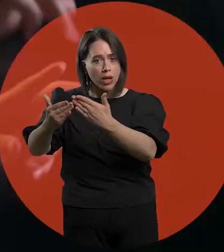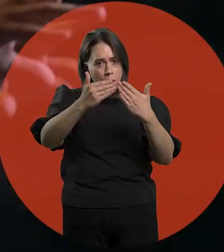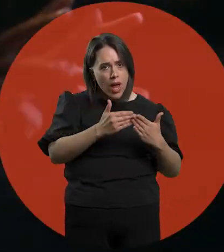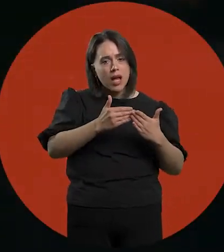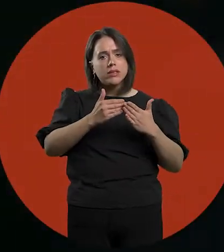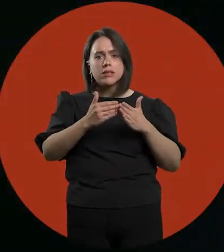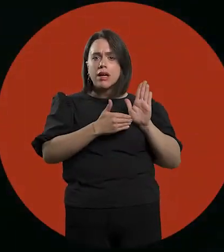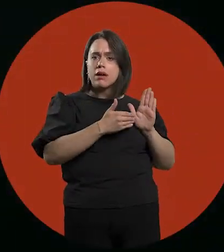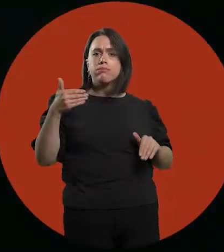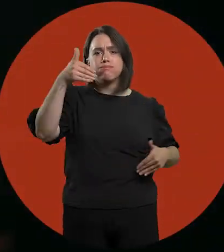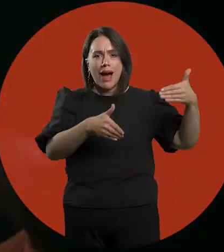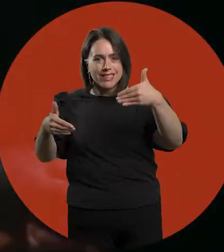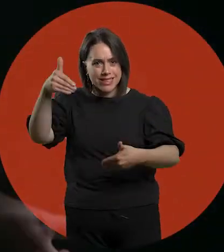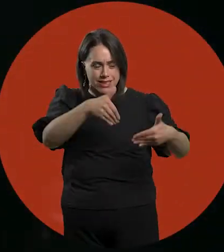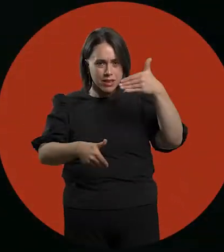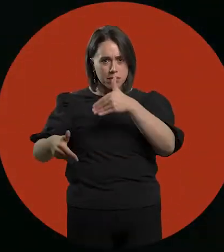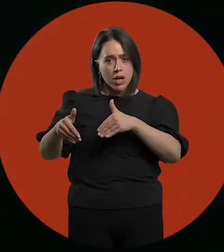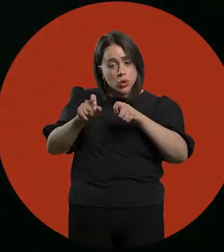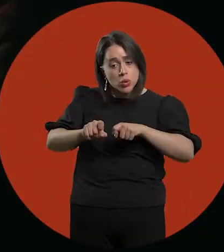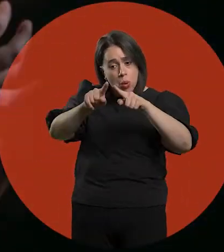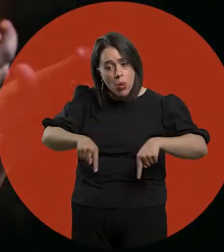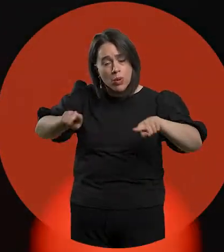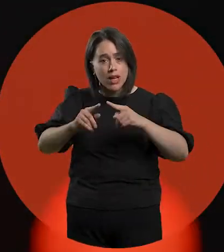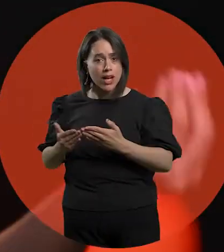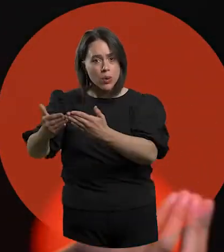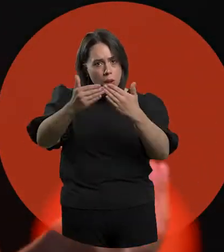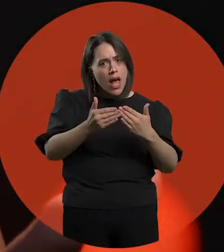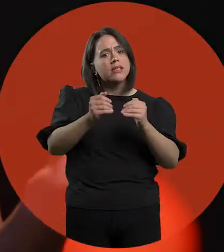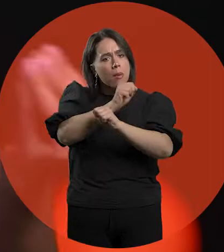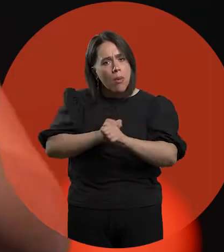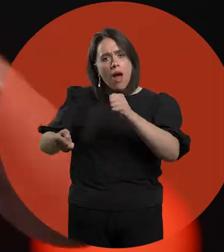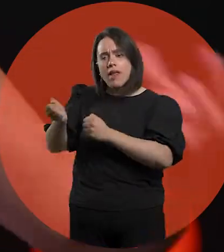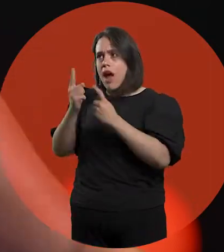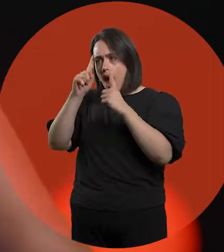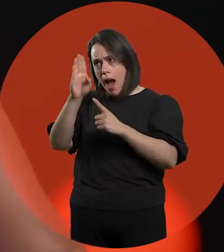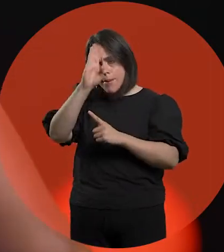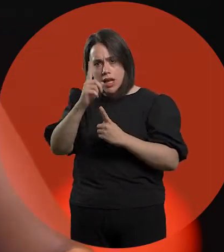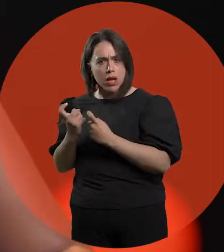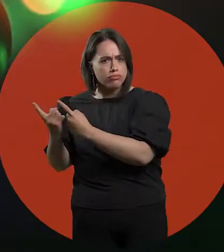Que los propios alumnos puedan compartir esa información, intercambiar conocimientos.